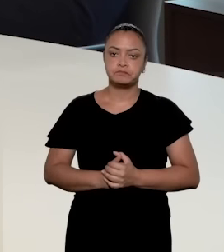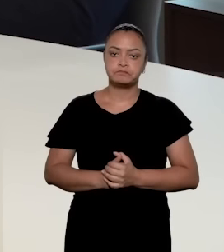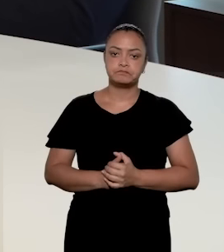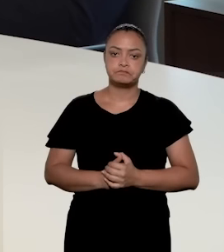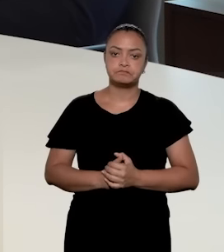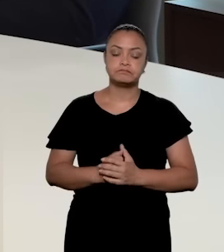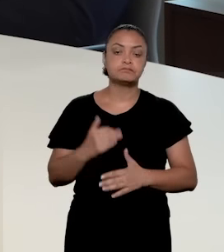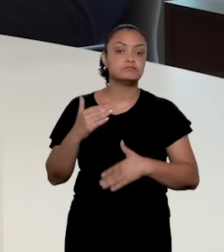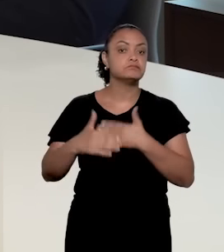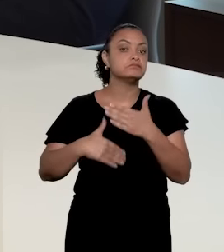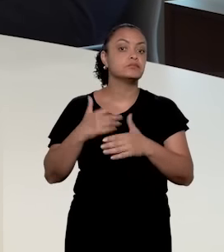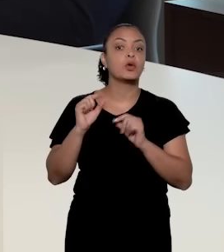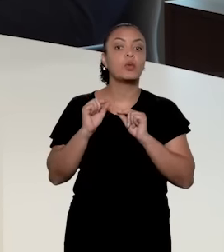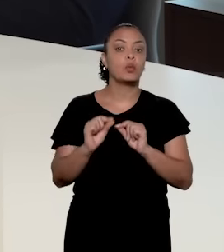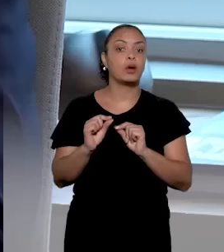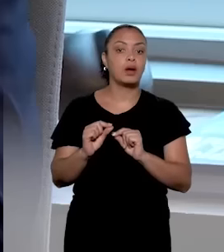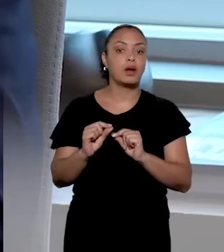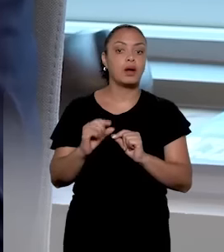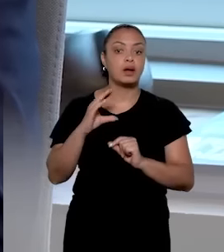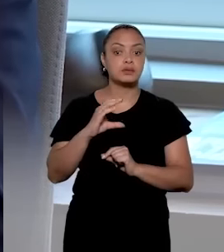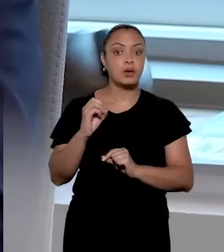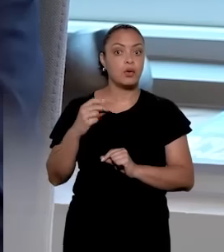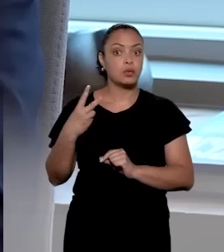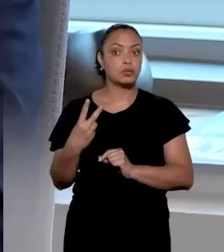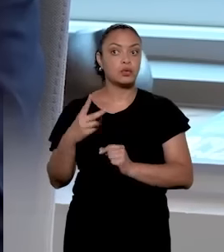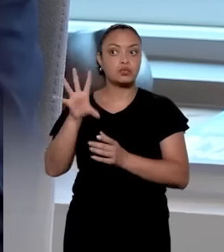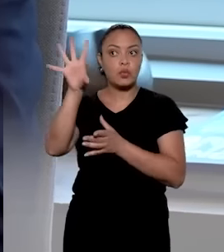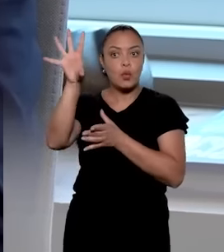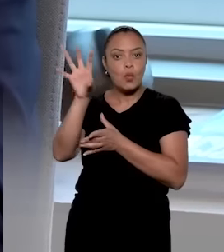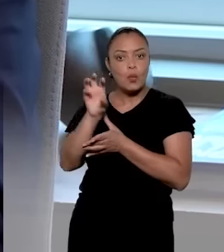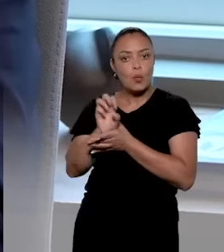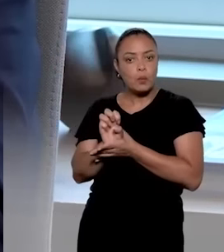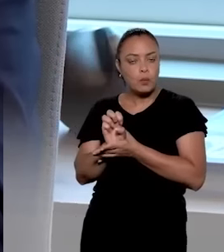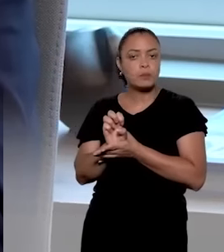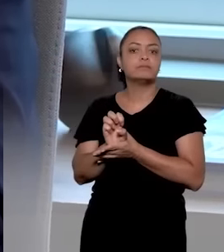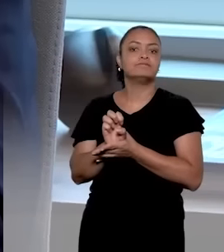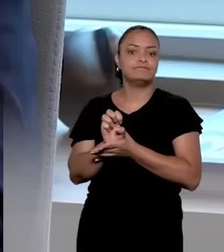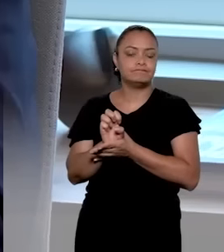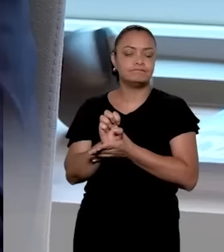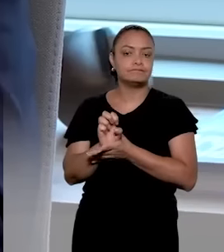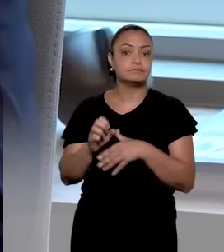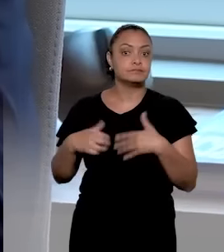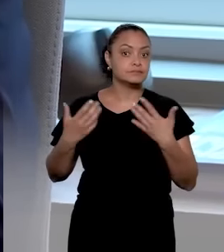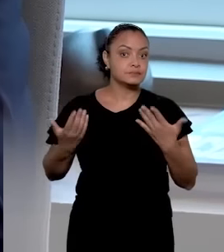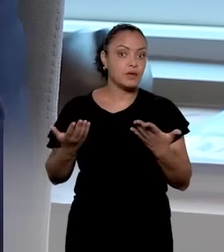sequestram carbono, sequestram mais carbono do que o metano que o boi emite. Portanto,